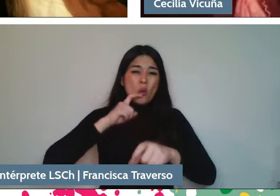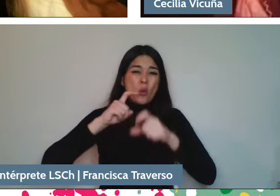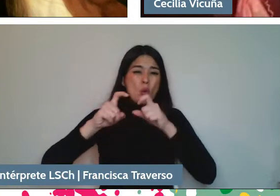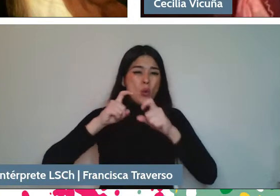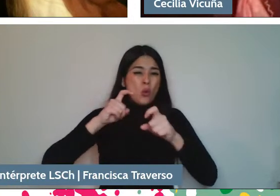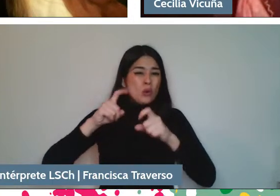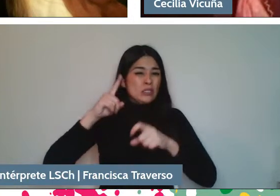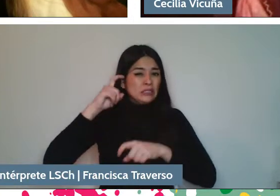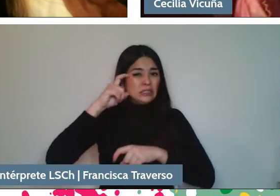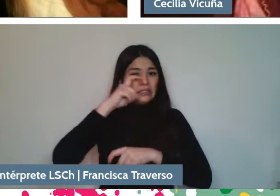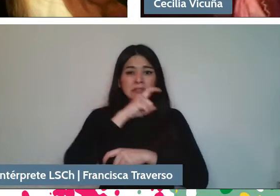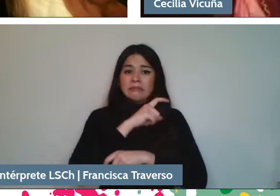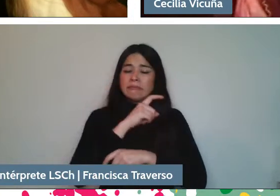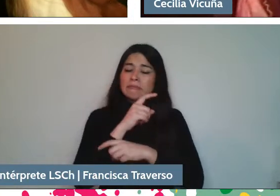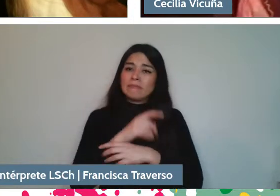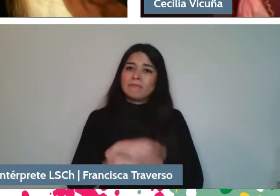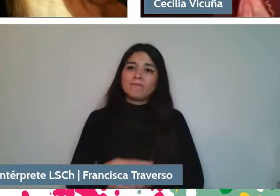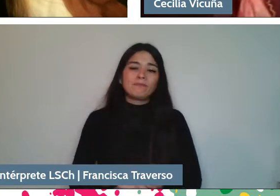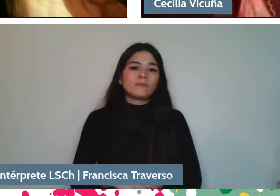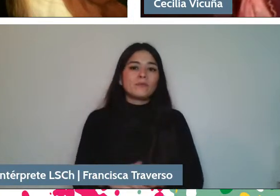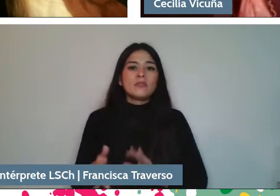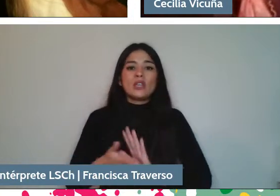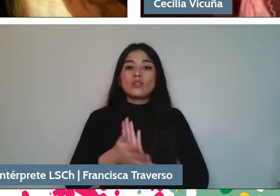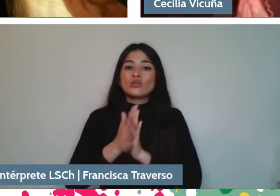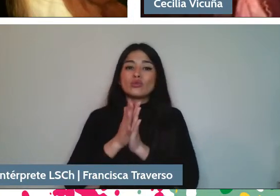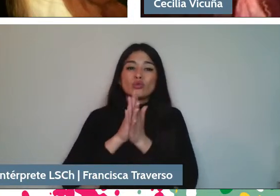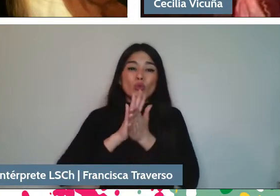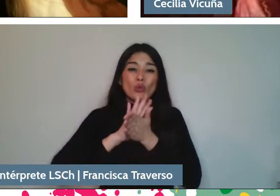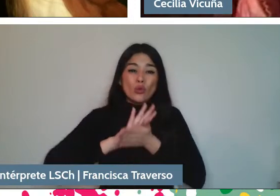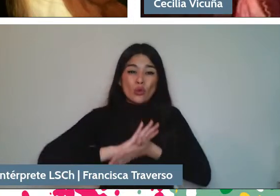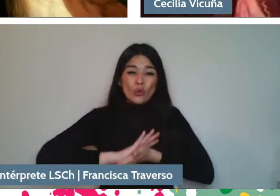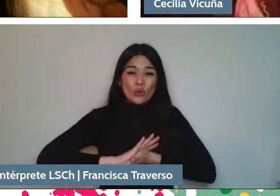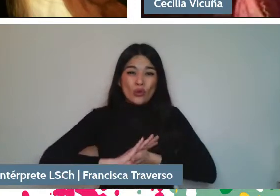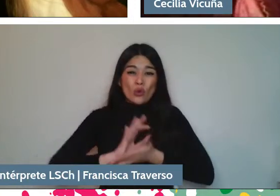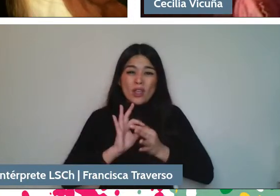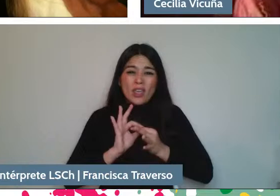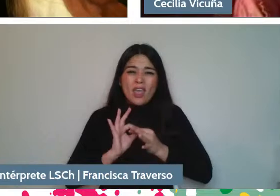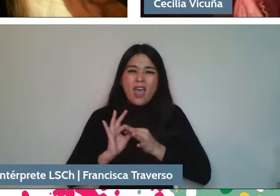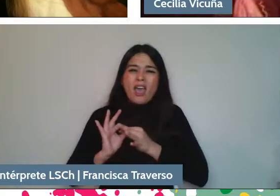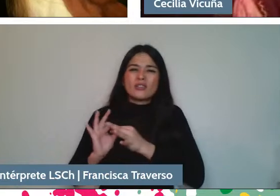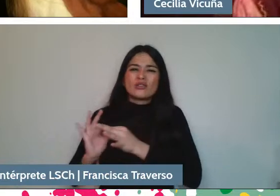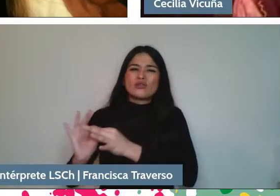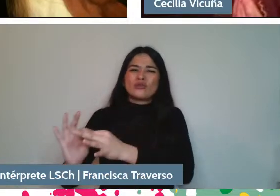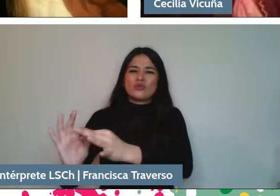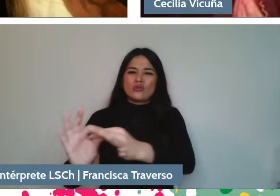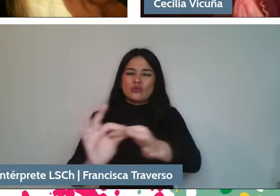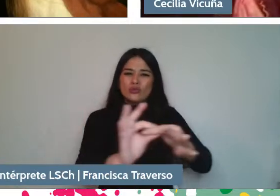y que por lo tanto, todo lo que sea asociarse... Mira este fue un consejo que yo lo encontré en el...